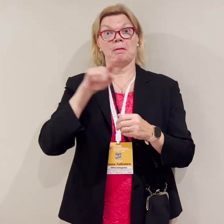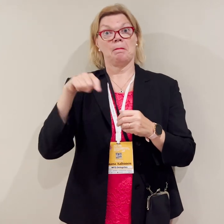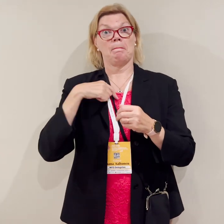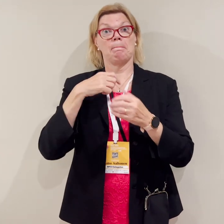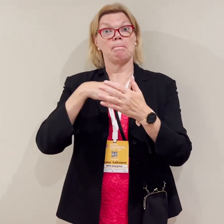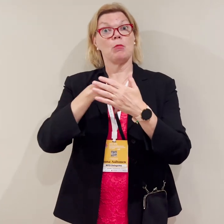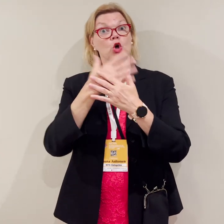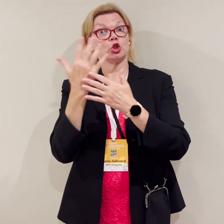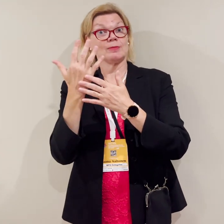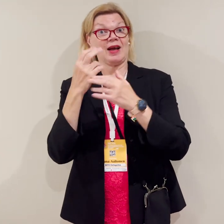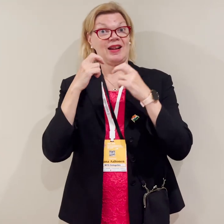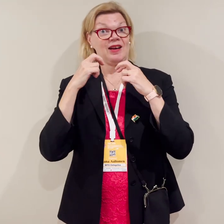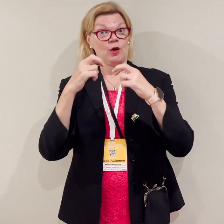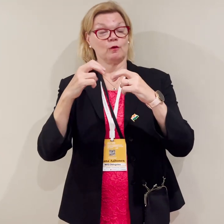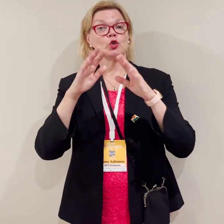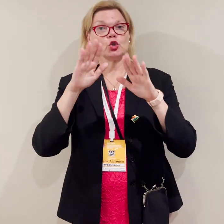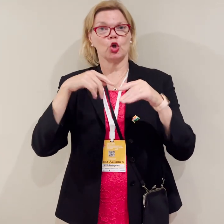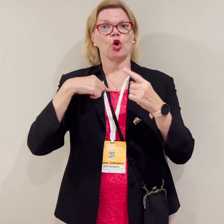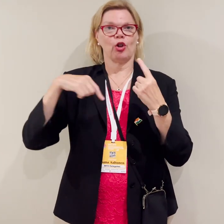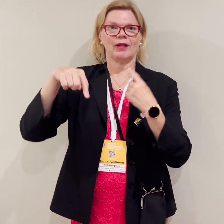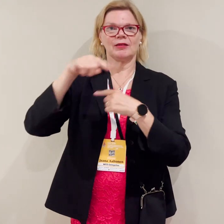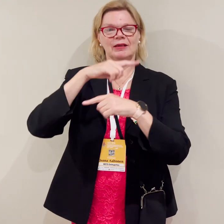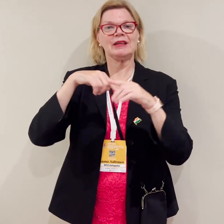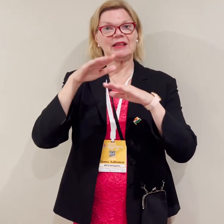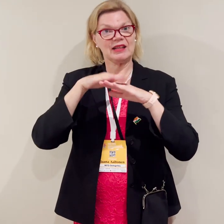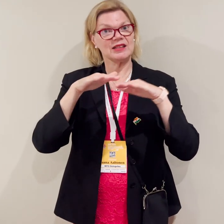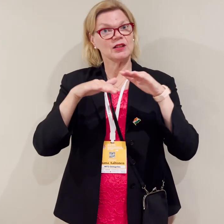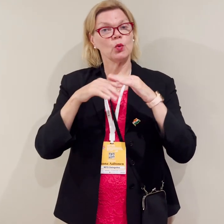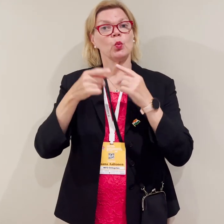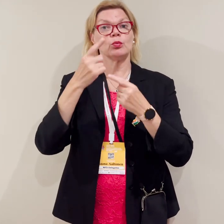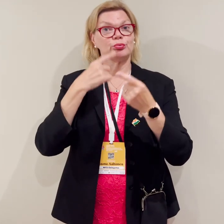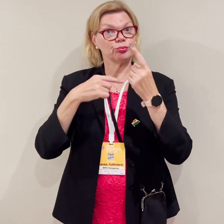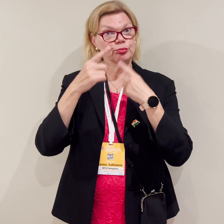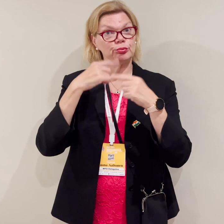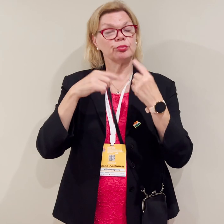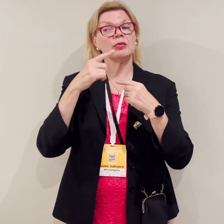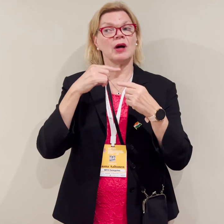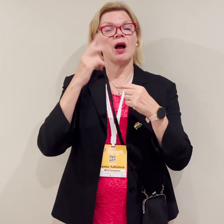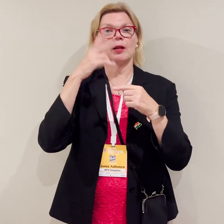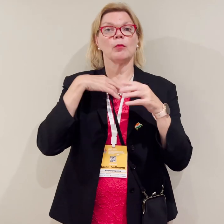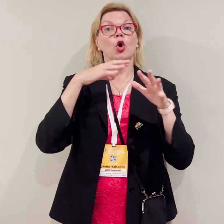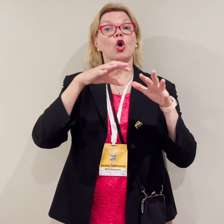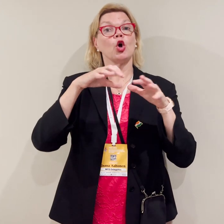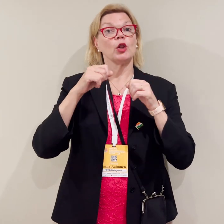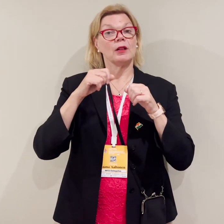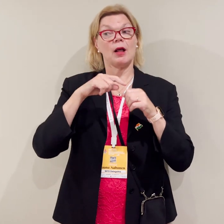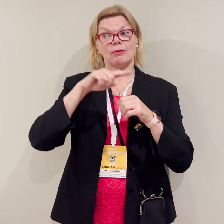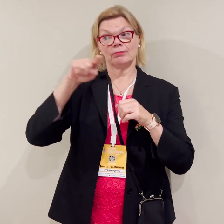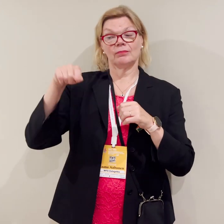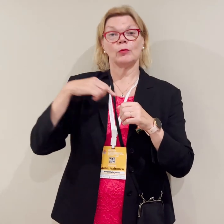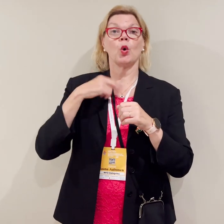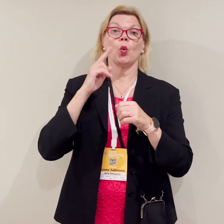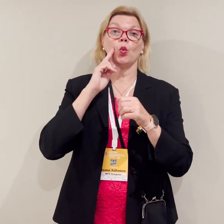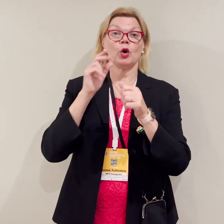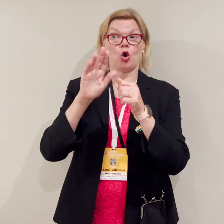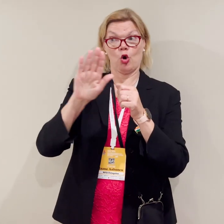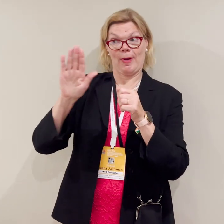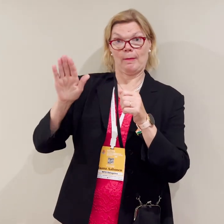Olemme myös keskustelleet asiasta Kuurojen Pohjoismaisen Neuvoston (KPN) kesken. Ajatuksenamme on, että jokainen pohjoismaa -